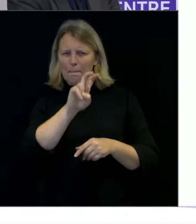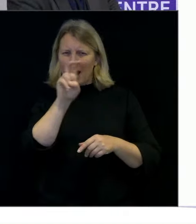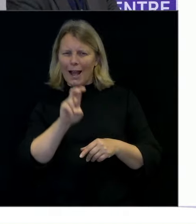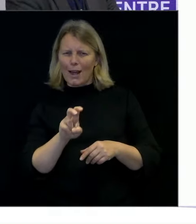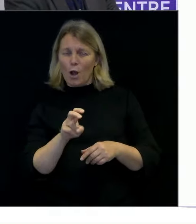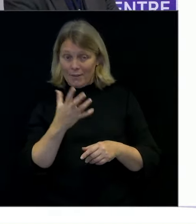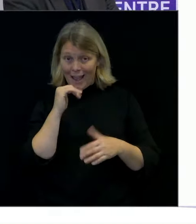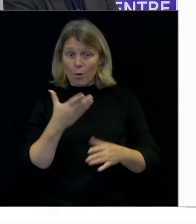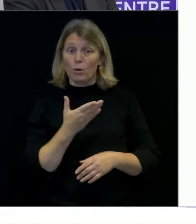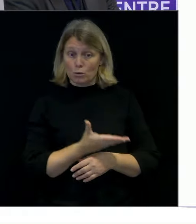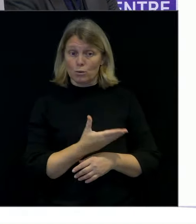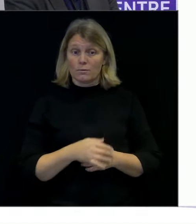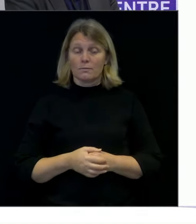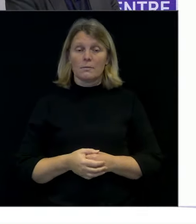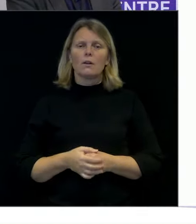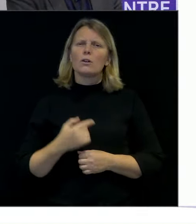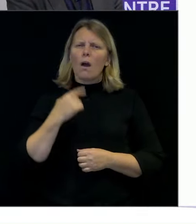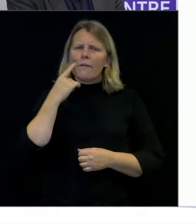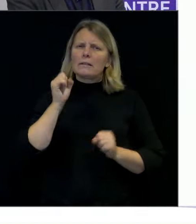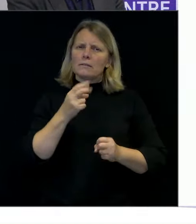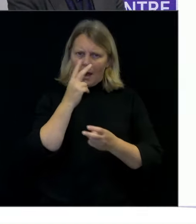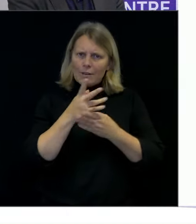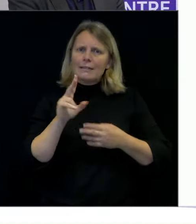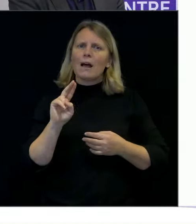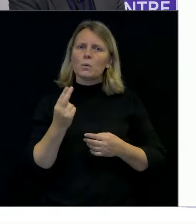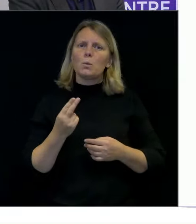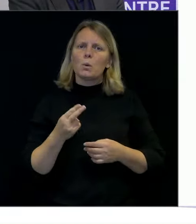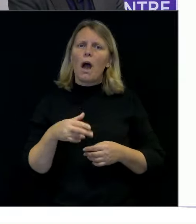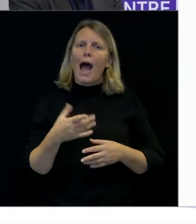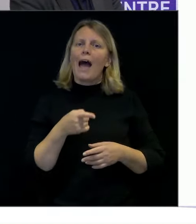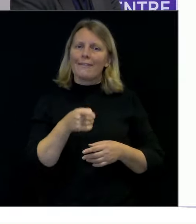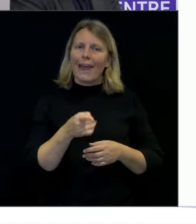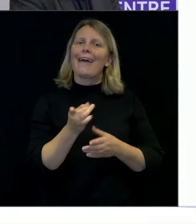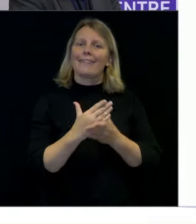Det jag tänker visa nu är faktiskt en del av regelverket.